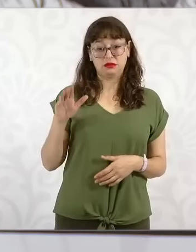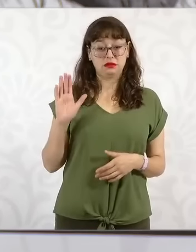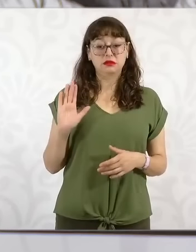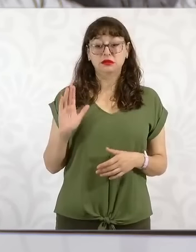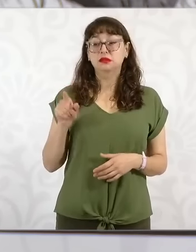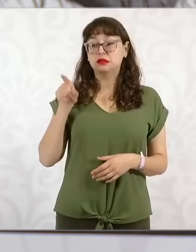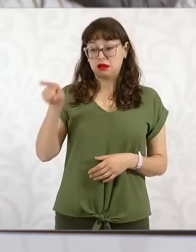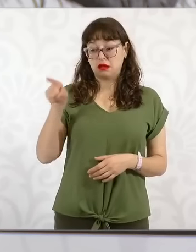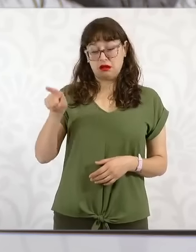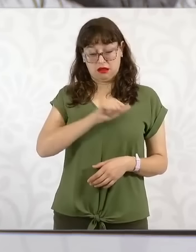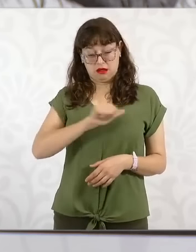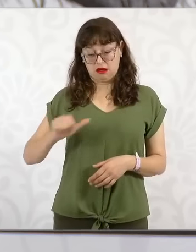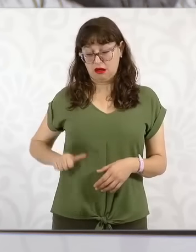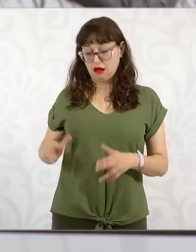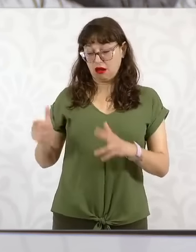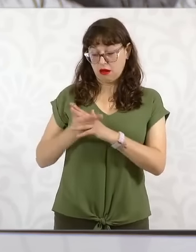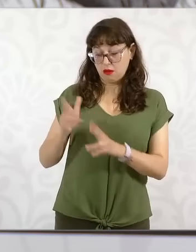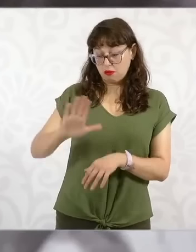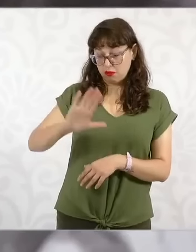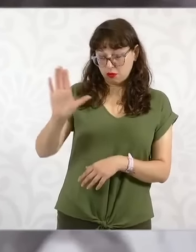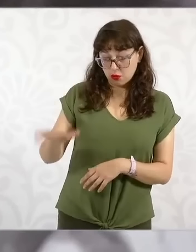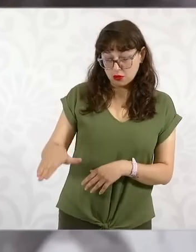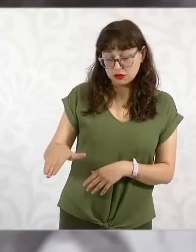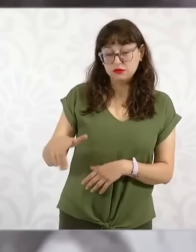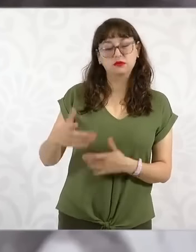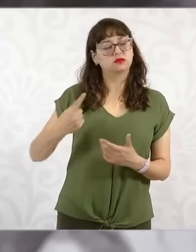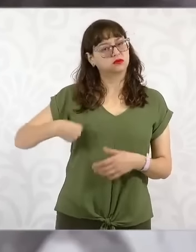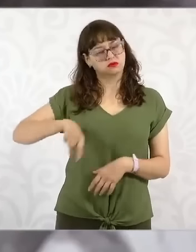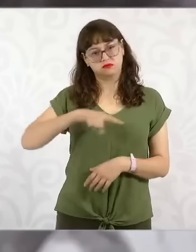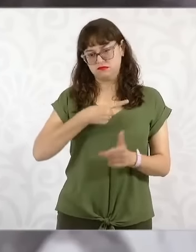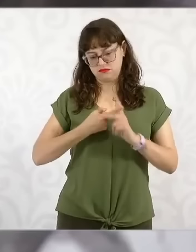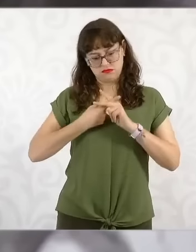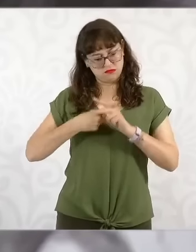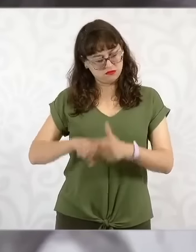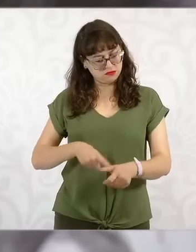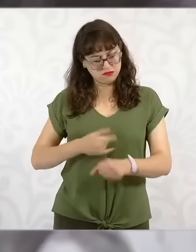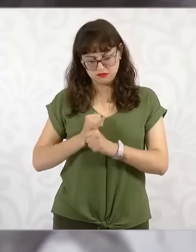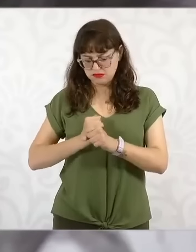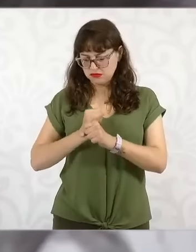coordinación con el gobierno del estado. Allá inició la la carpeta de investigación primero y